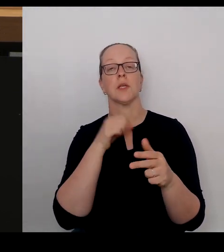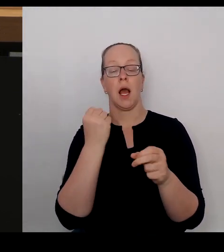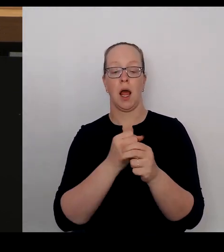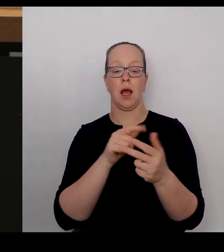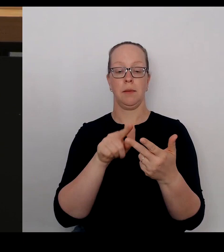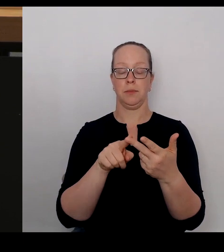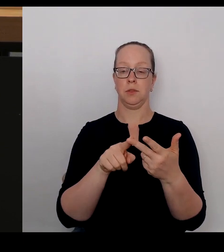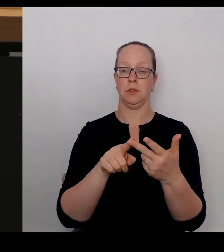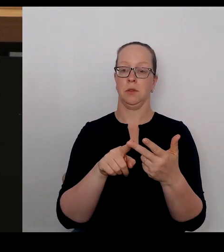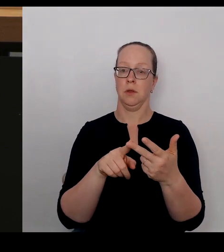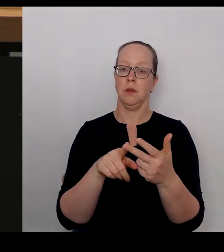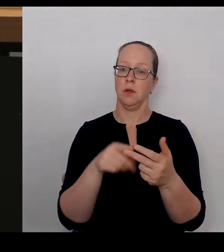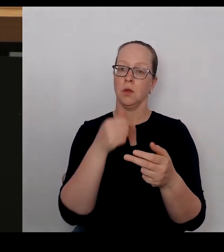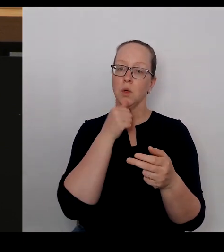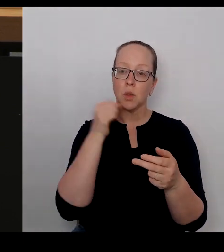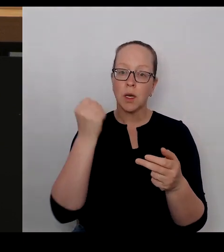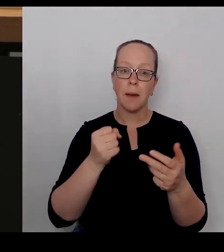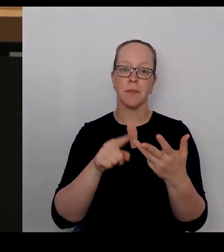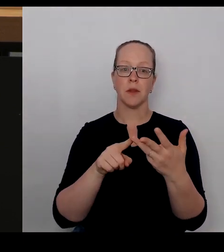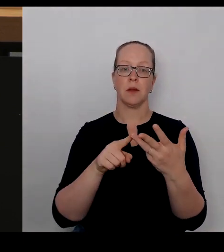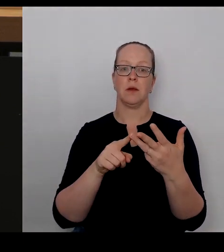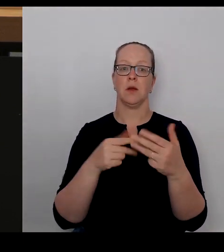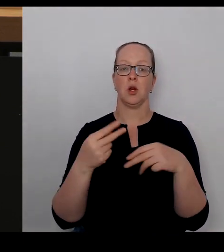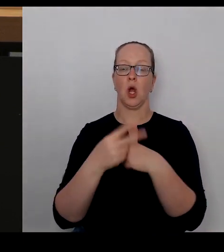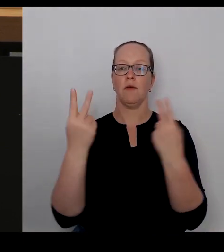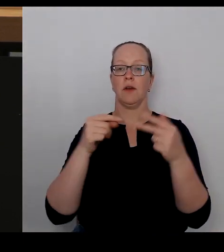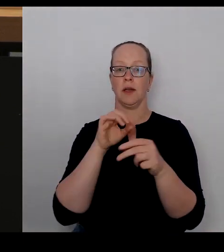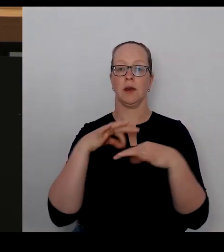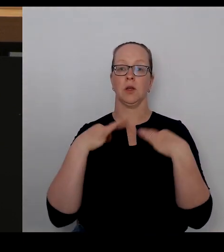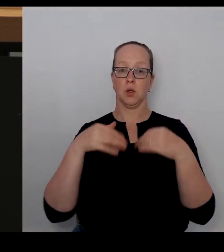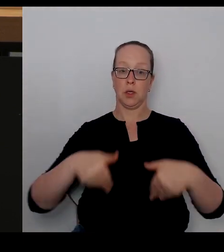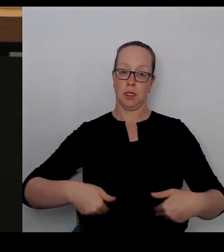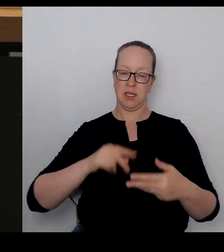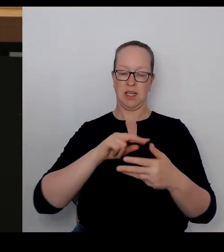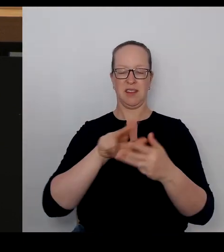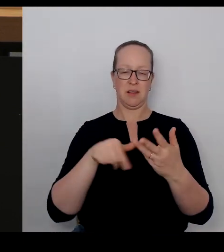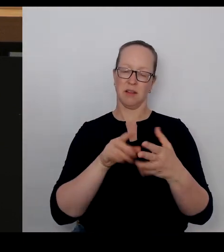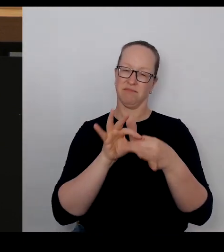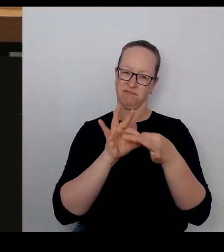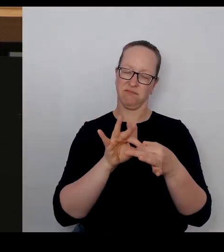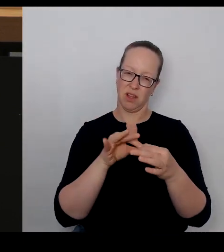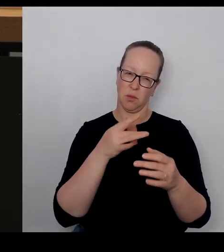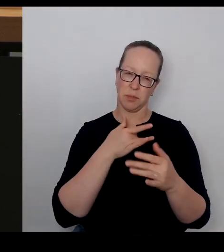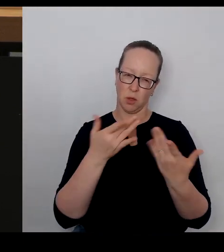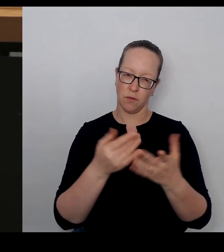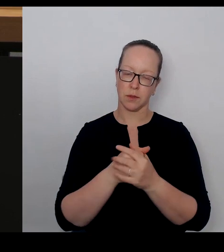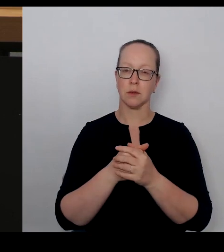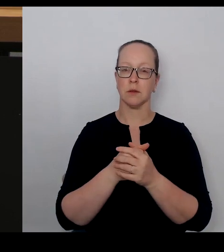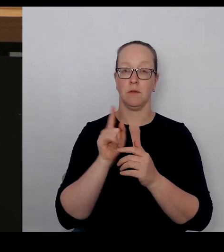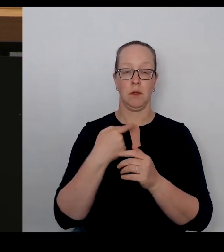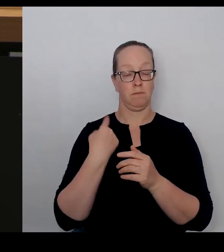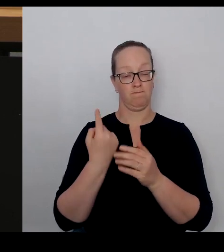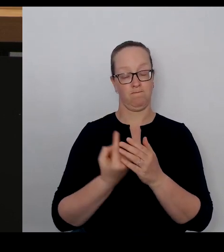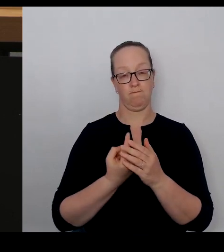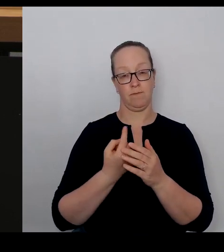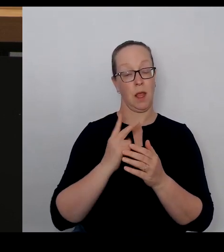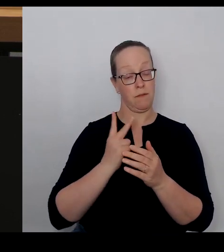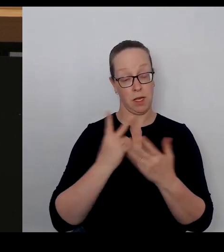Hier erwarten wir, dass sich die entsprechenden Hauptverwaltungen aus ihrer steuernden Verantwortung nicht herausziehen und gemeinsam